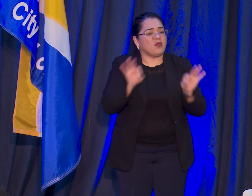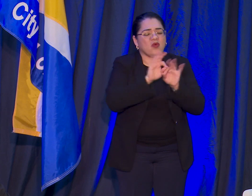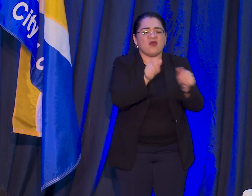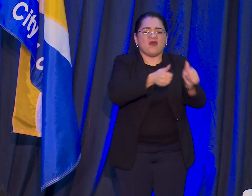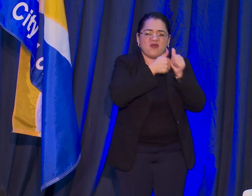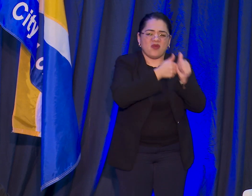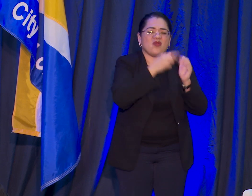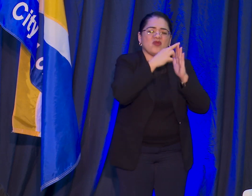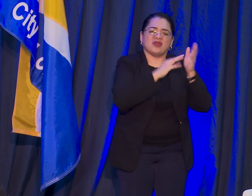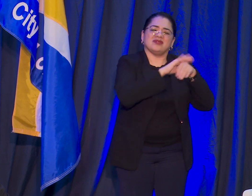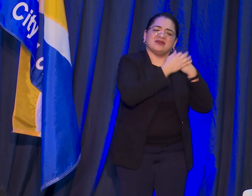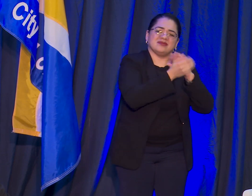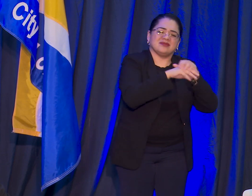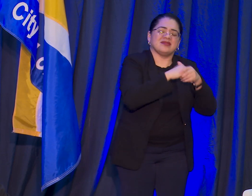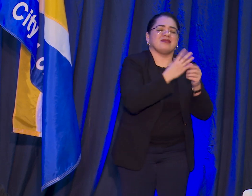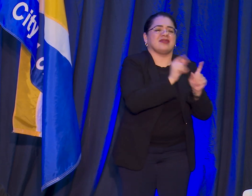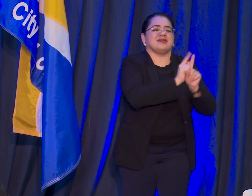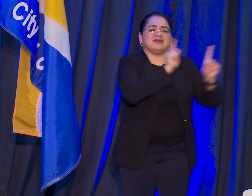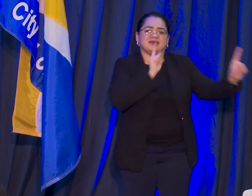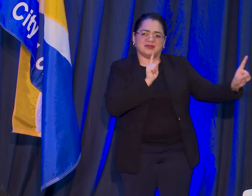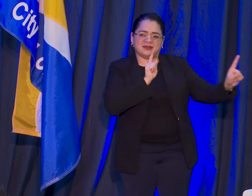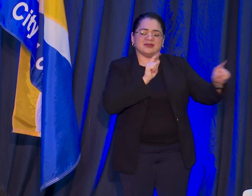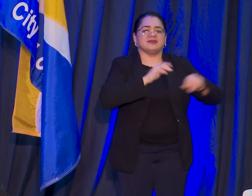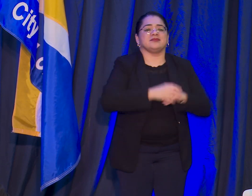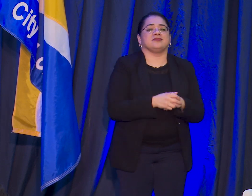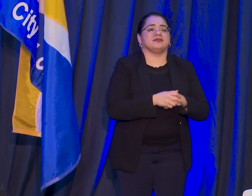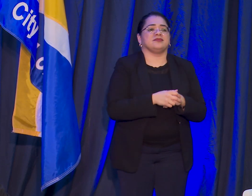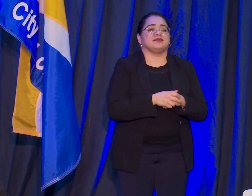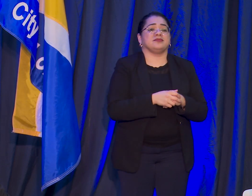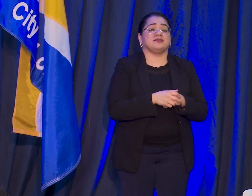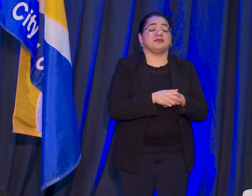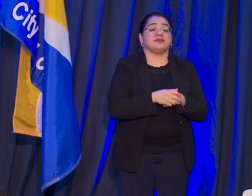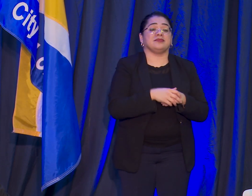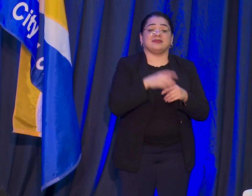al estado mi tío Noonan nueva Agia para el joven dicen en las pruebas es para